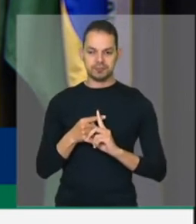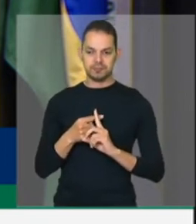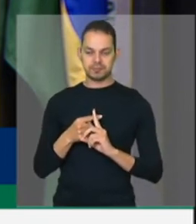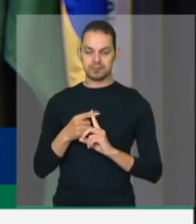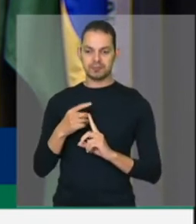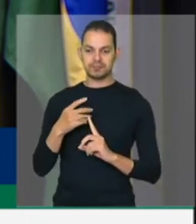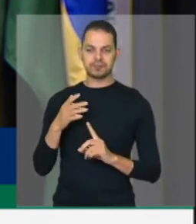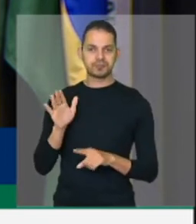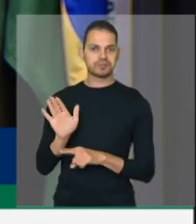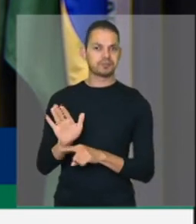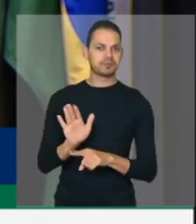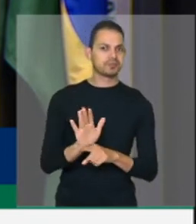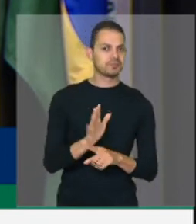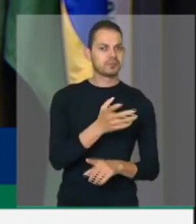FORMA POSITIVA E VENDO SOCORRENDO A TANTAS PESSOAS